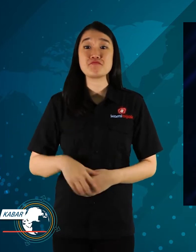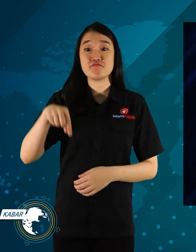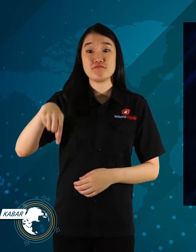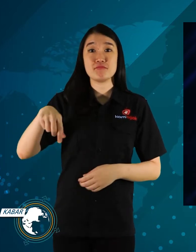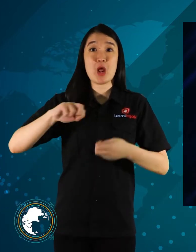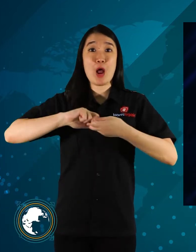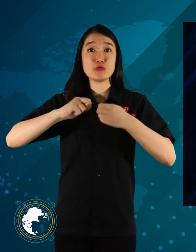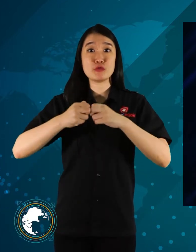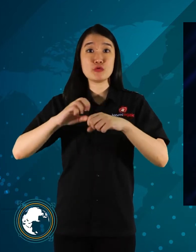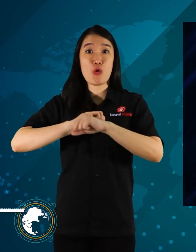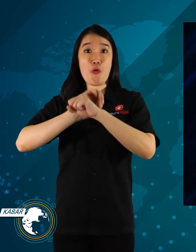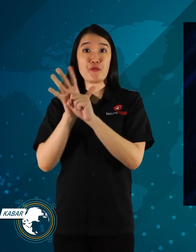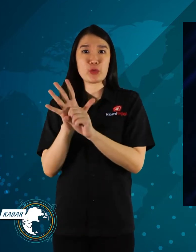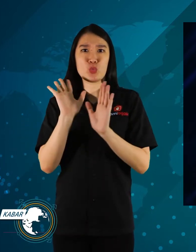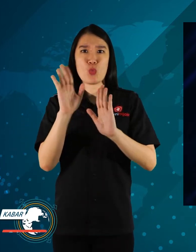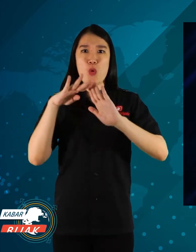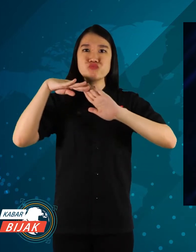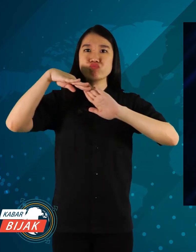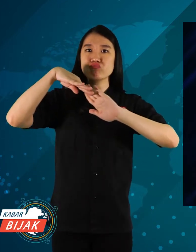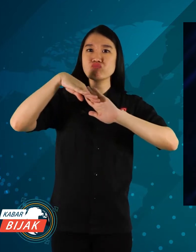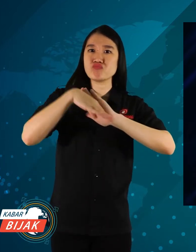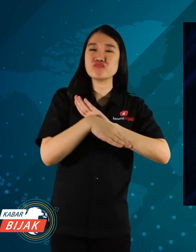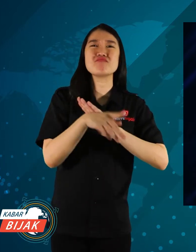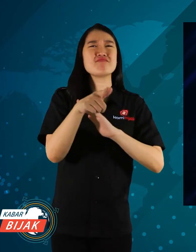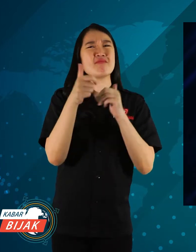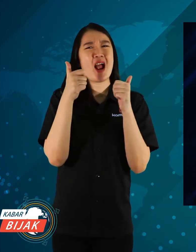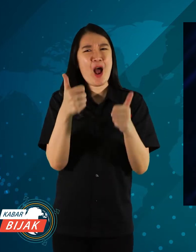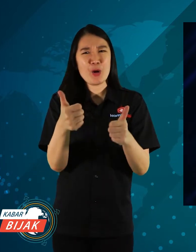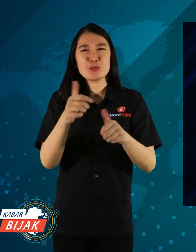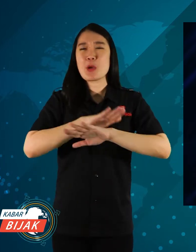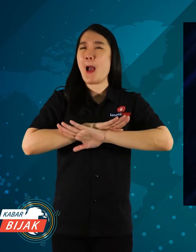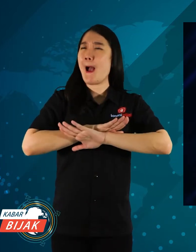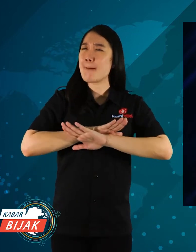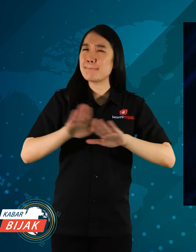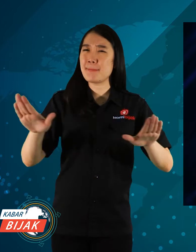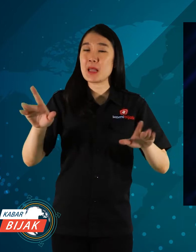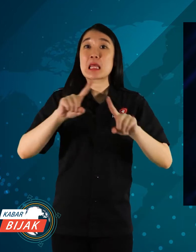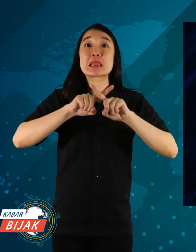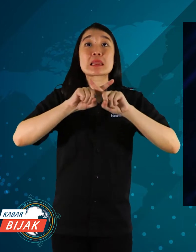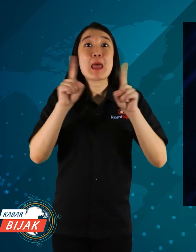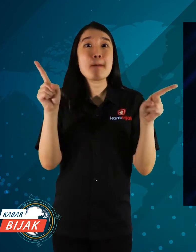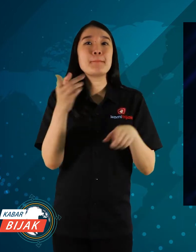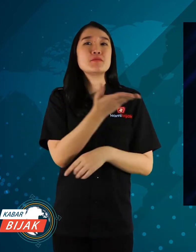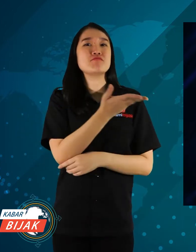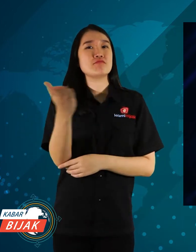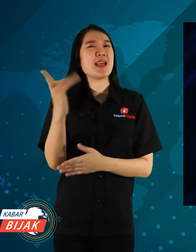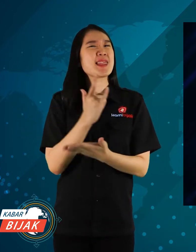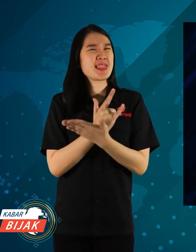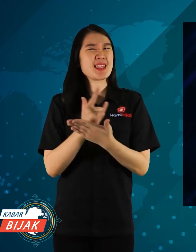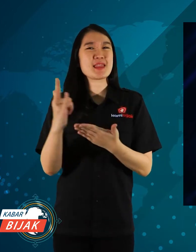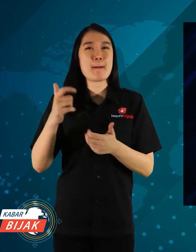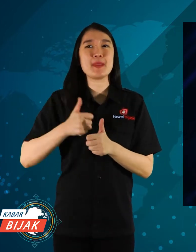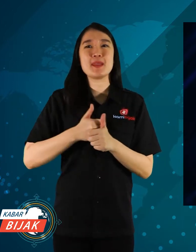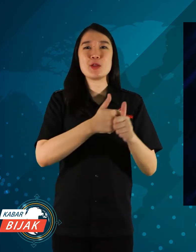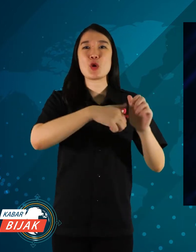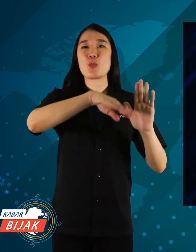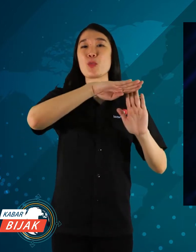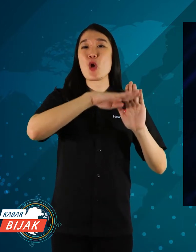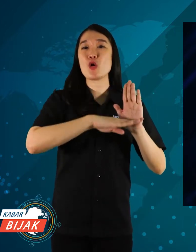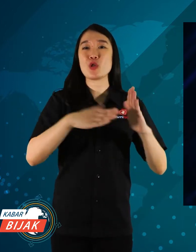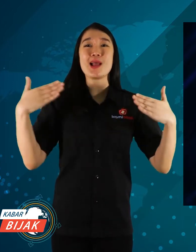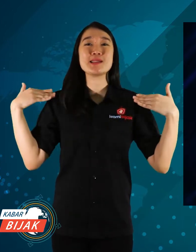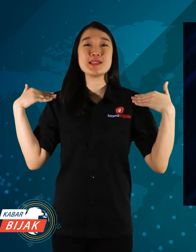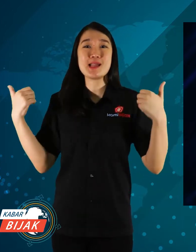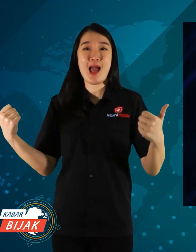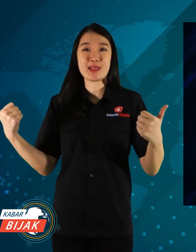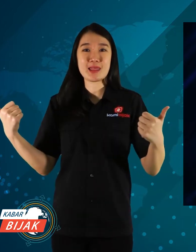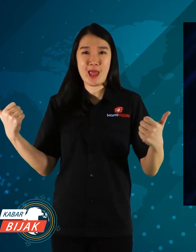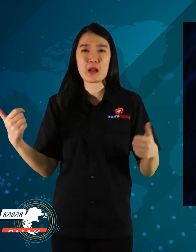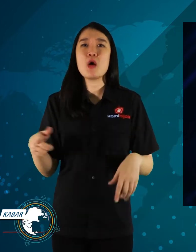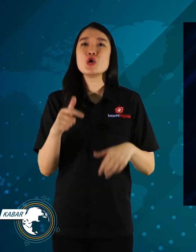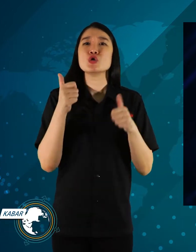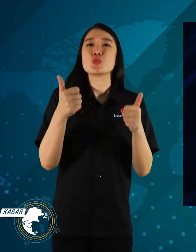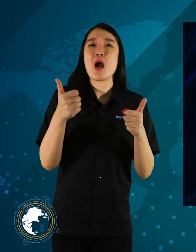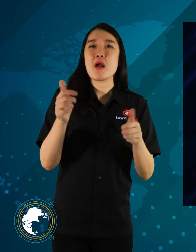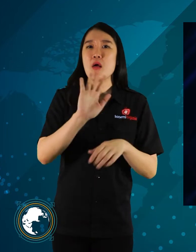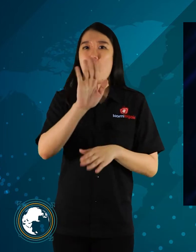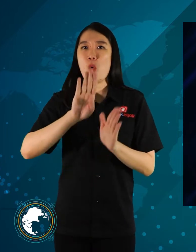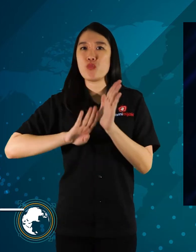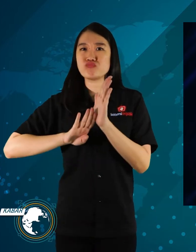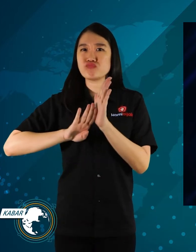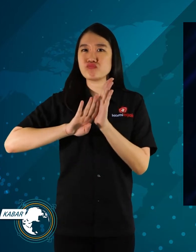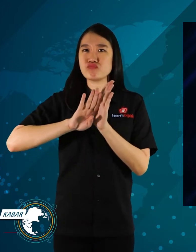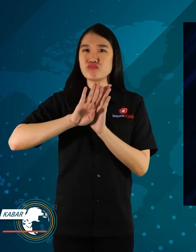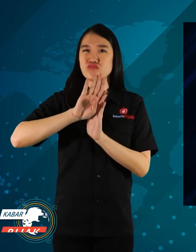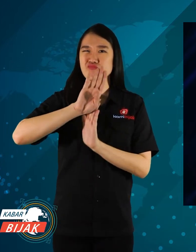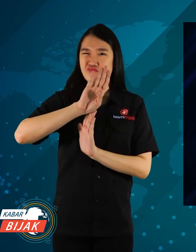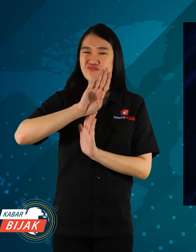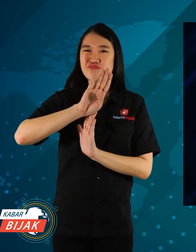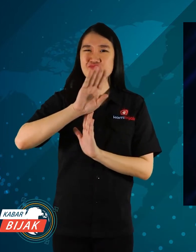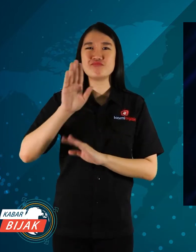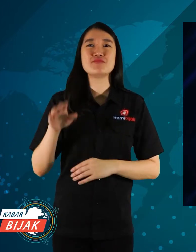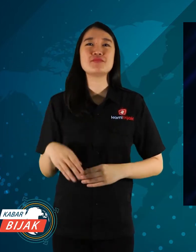Sekarang Covid-19 menuruni dan aman tapi tetap melakukan prokes secara ketat ya, supaya tidak naik lagi.